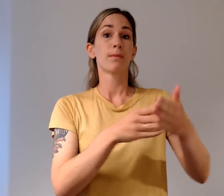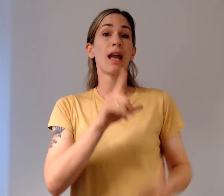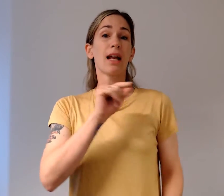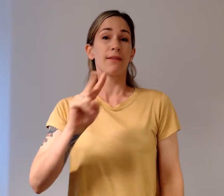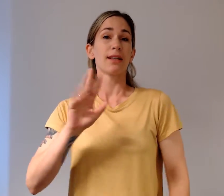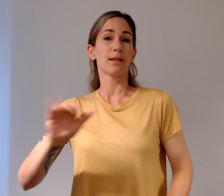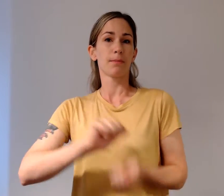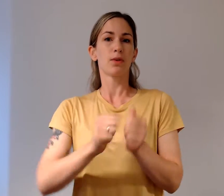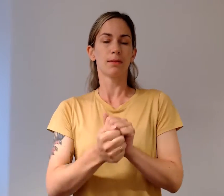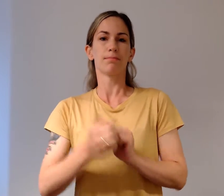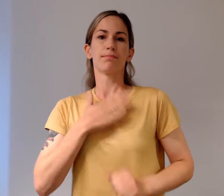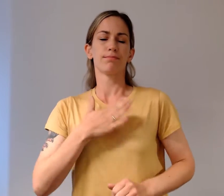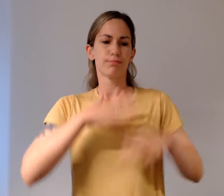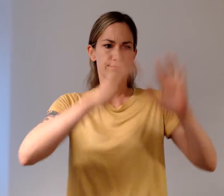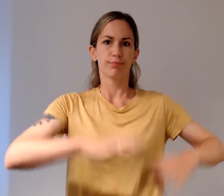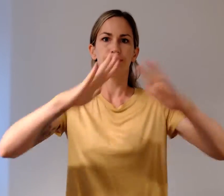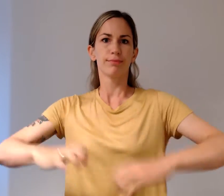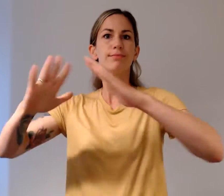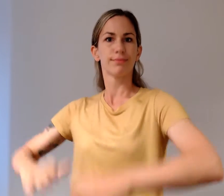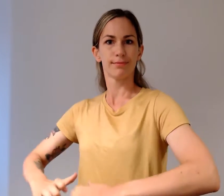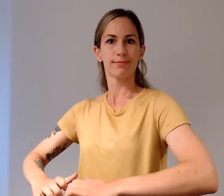SV sin politikk skal bygge ned slike funksjonshemmende barrierer.